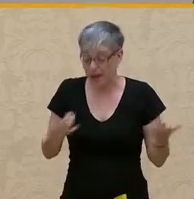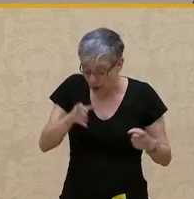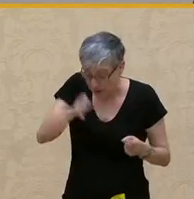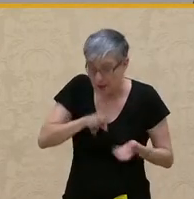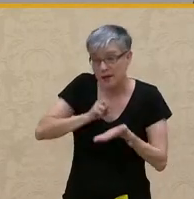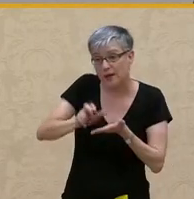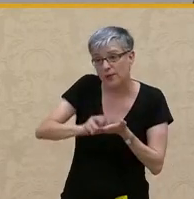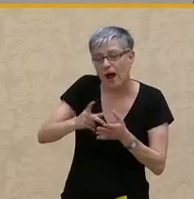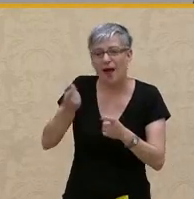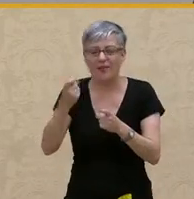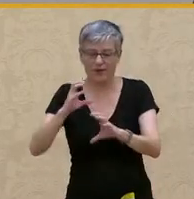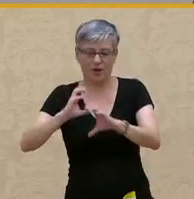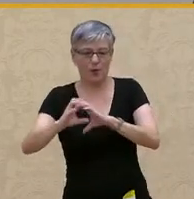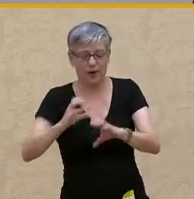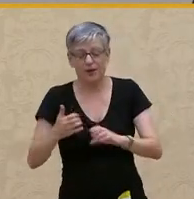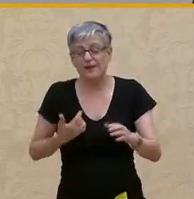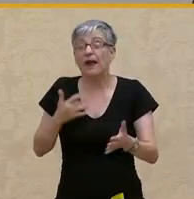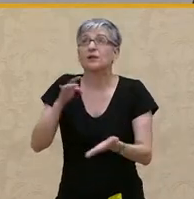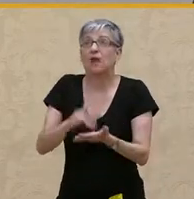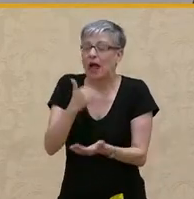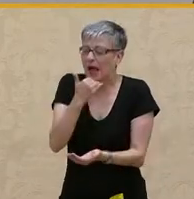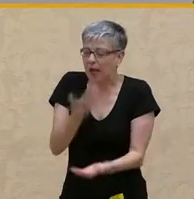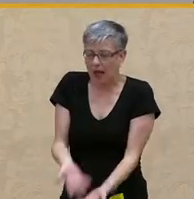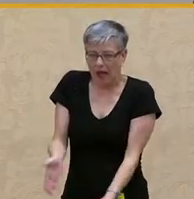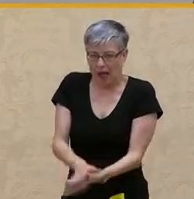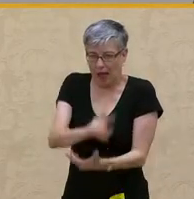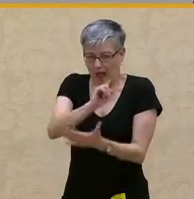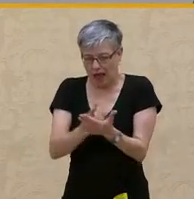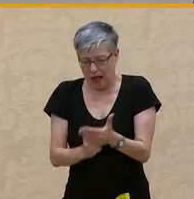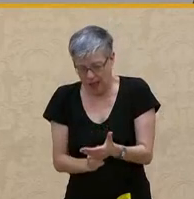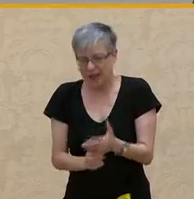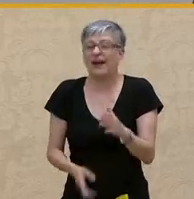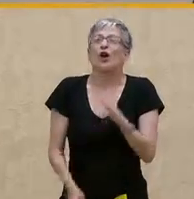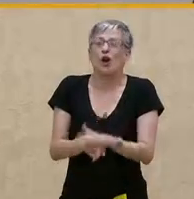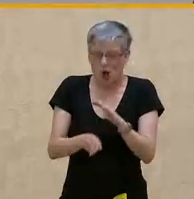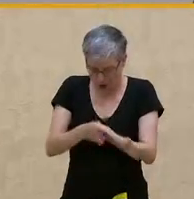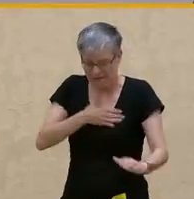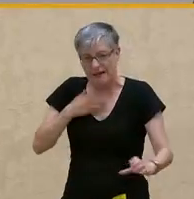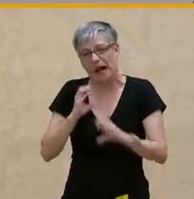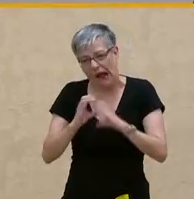cuando lleguéis medio muerté al destino, querrán seguir comunicando. Así que pensad